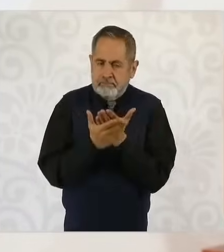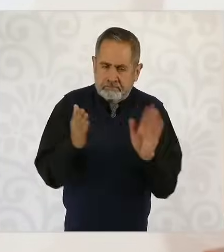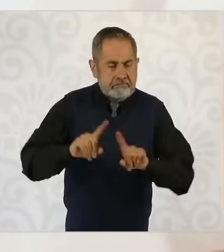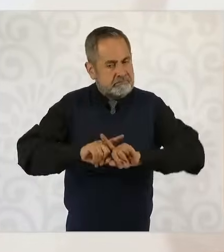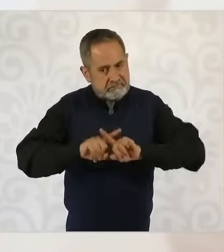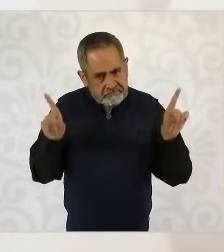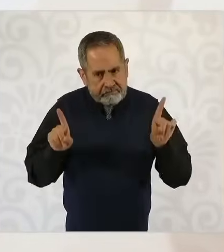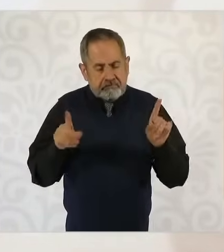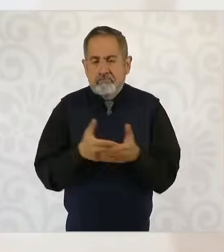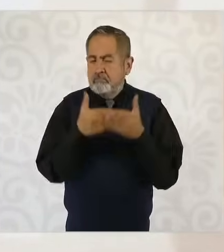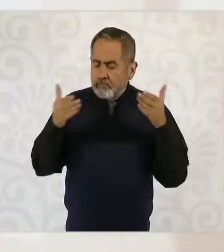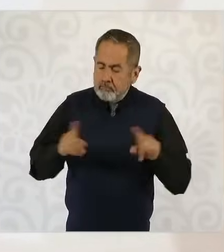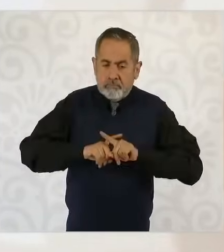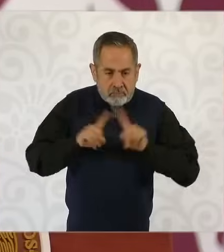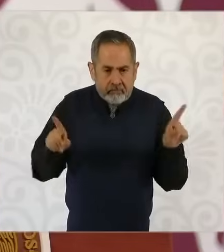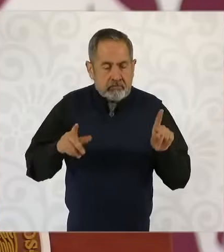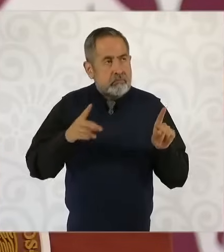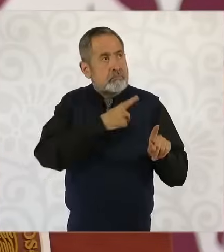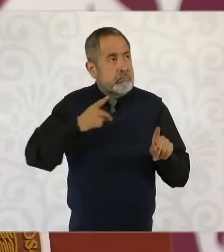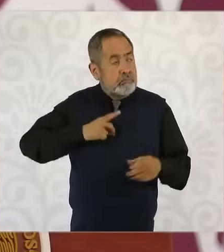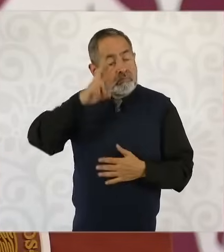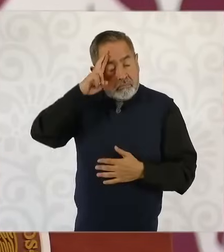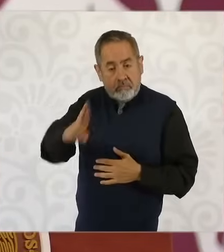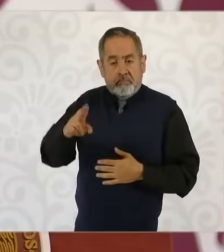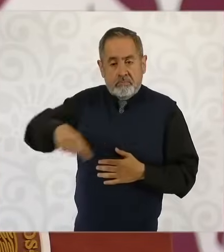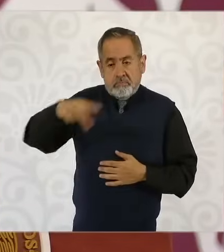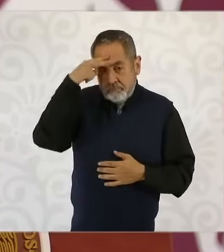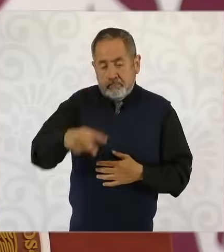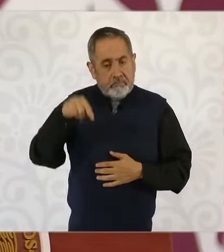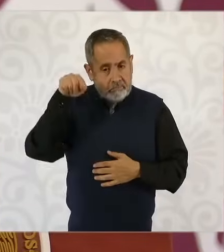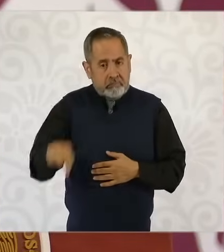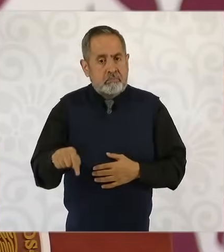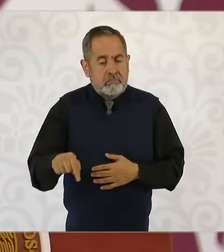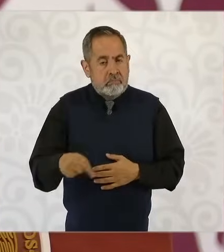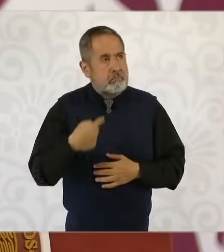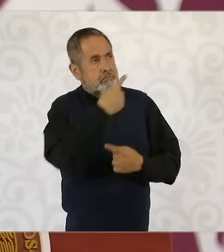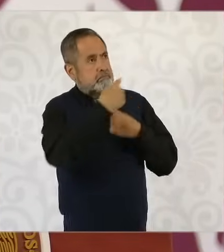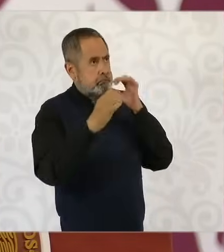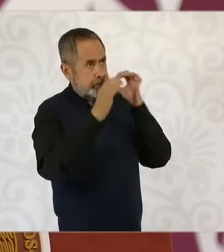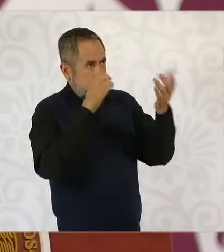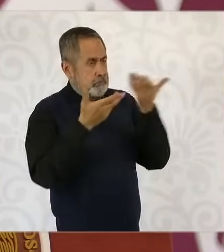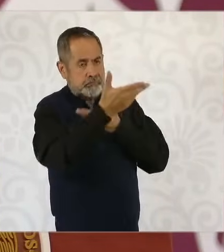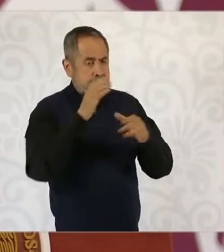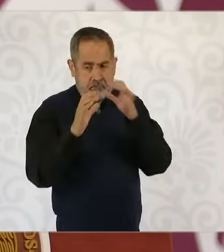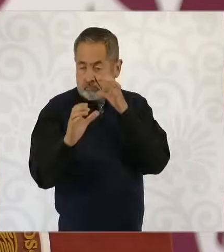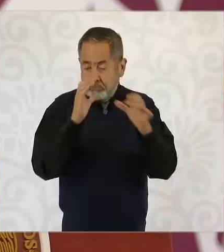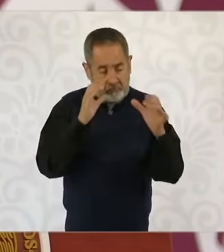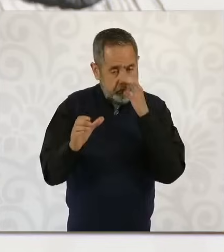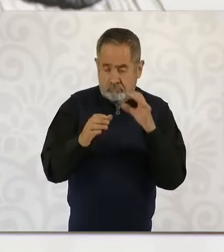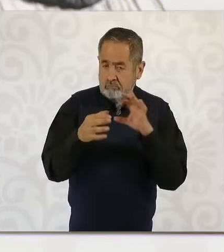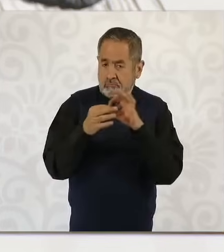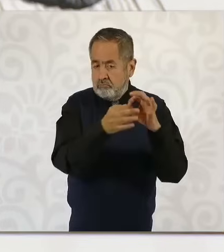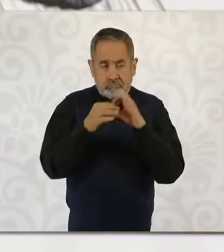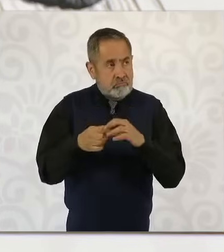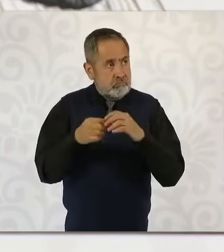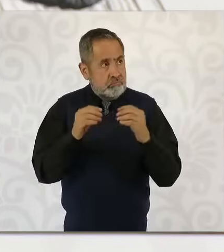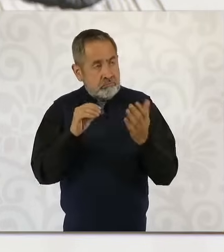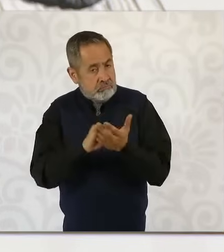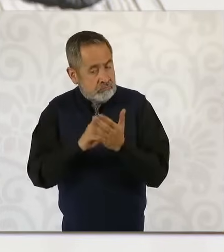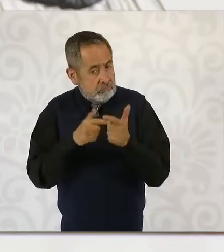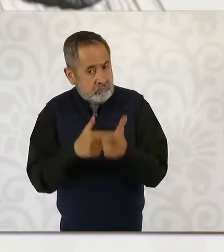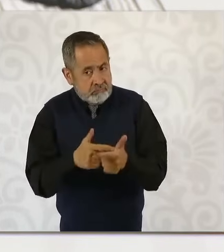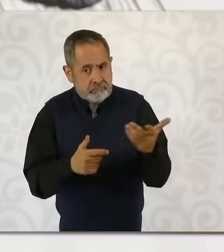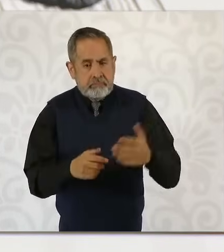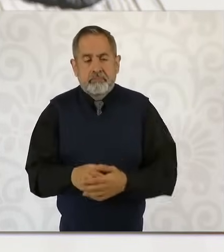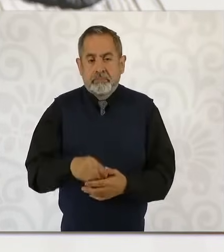que ver pues con el respeto eh y la comunicación permanente porque por cierto el tema de Rápido